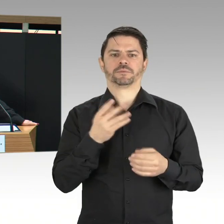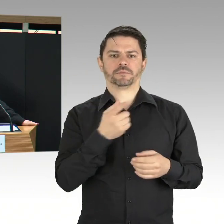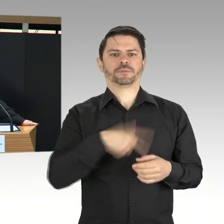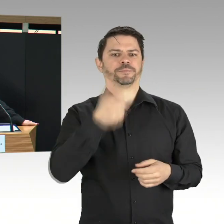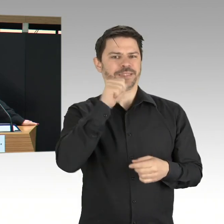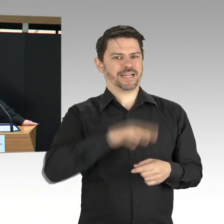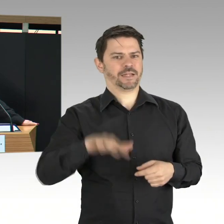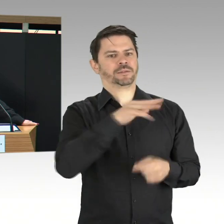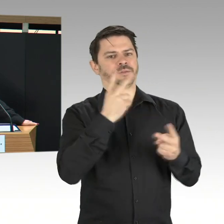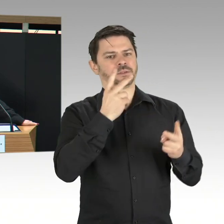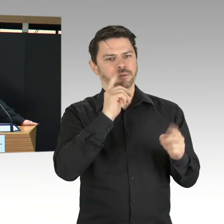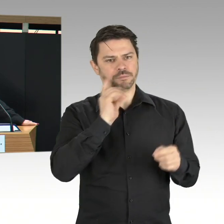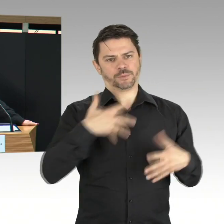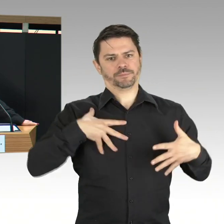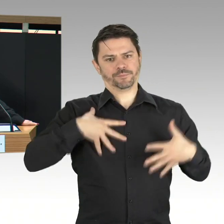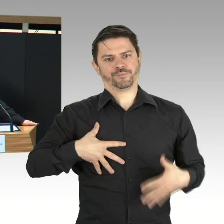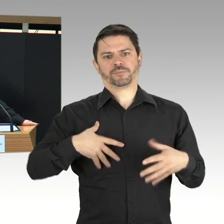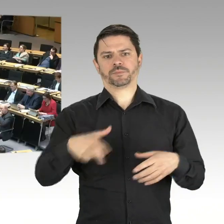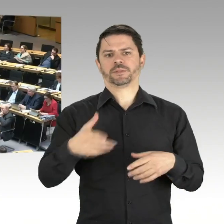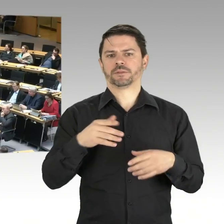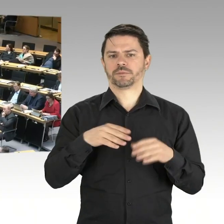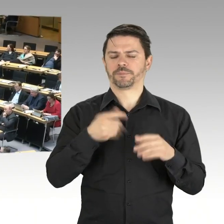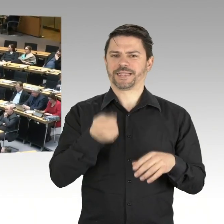Dort erhalten Sie Auskunft über die zulässige Miete.